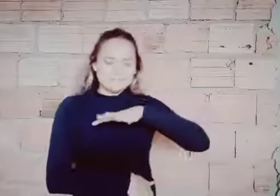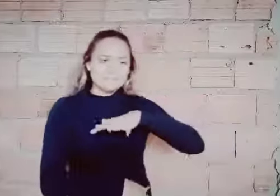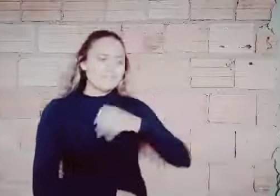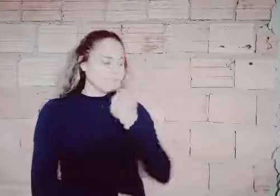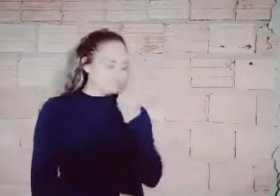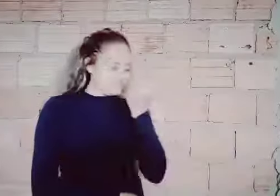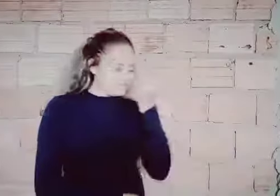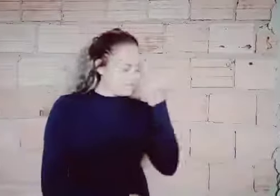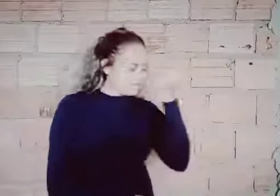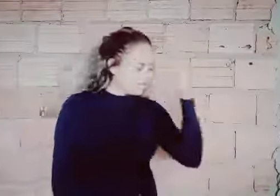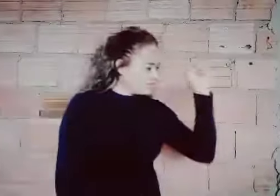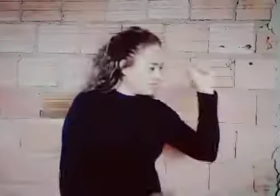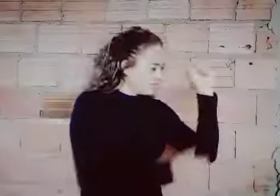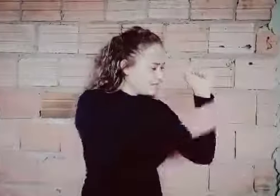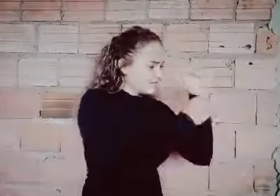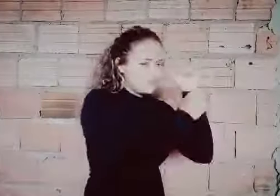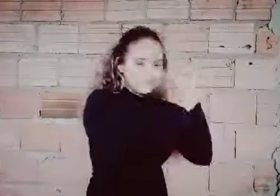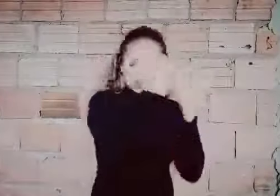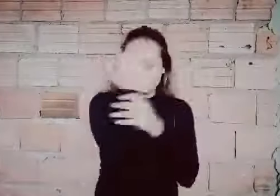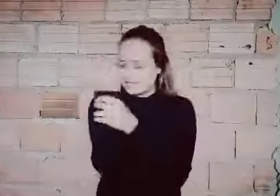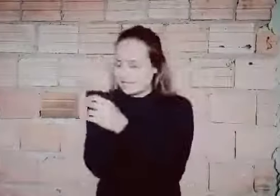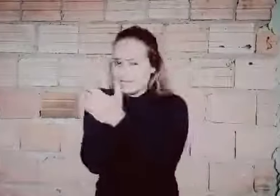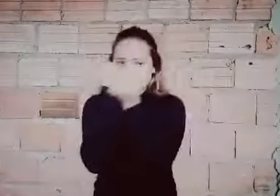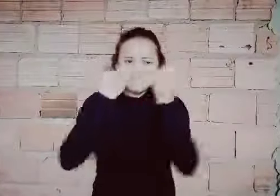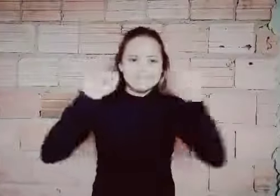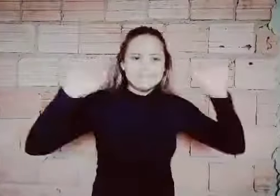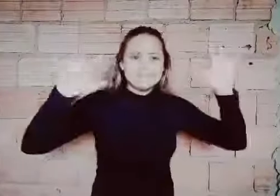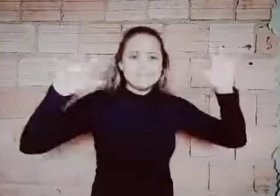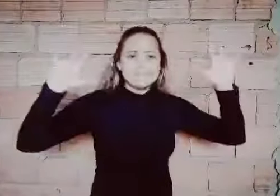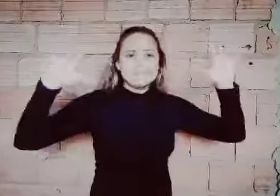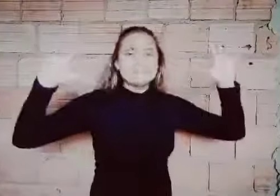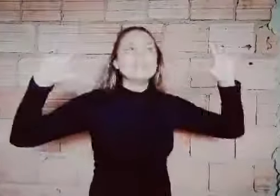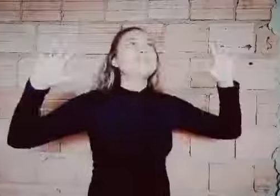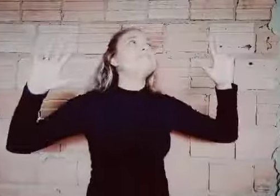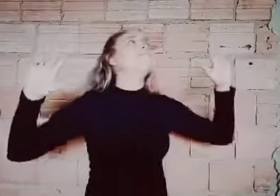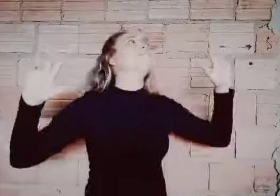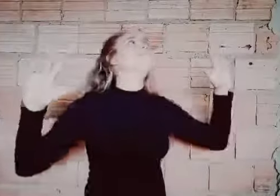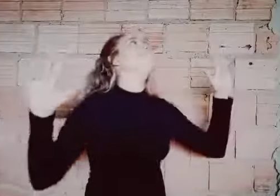De braços abertos estou